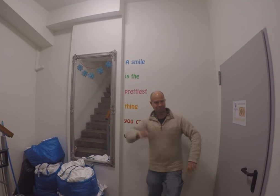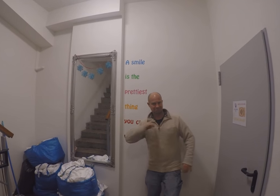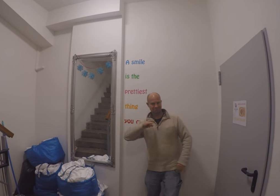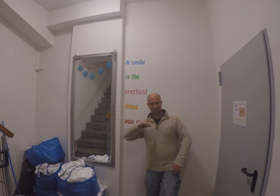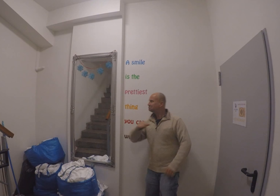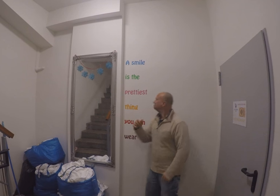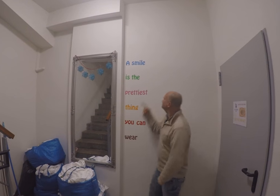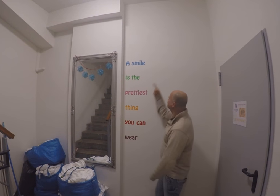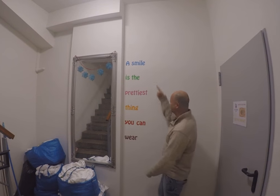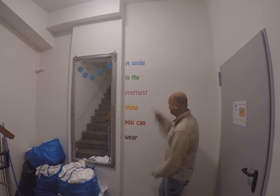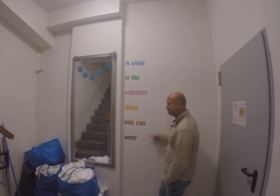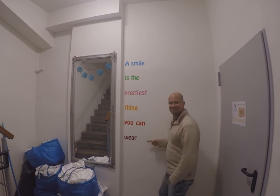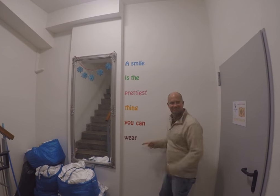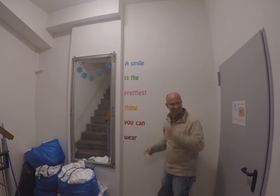Wow, ein interessanter Spruch!